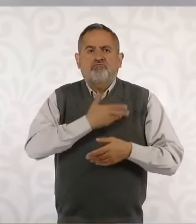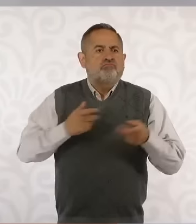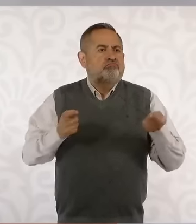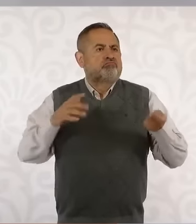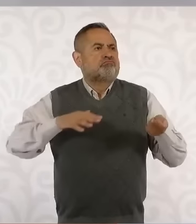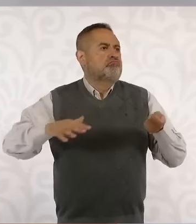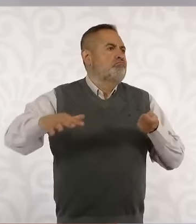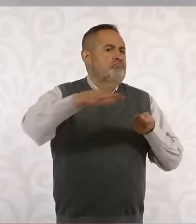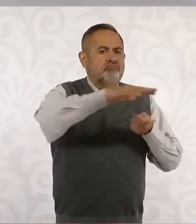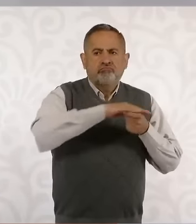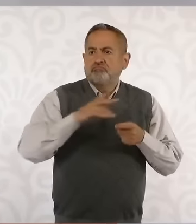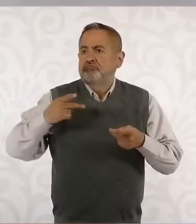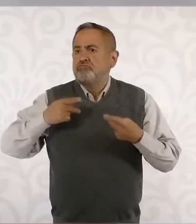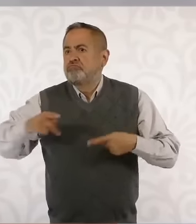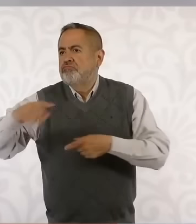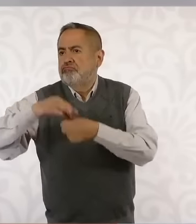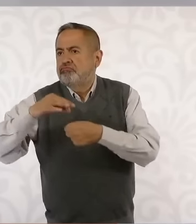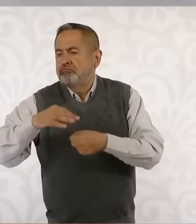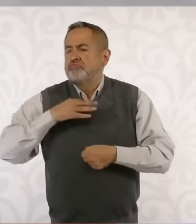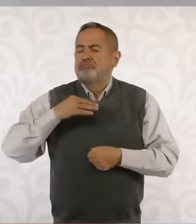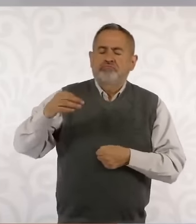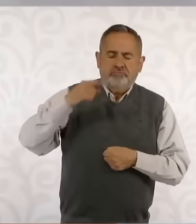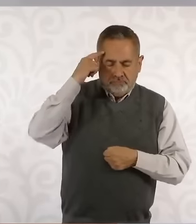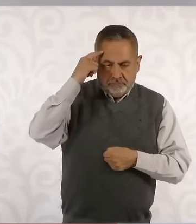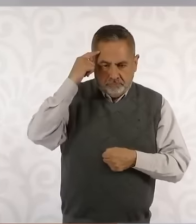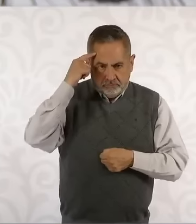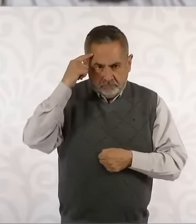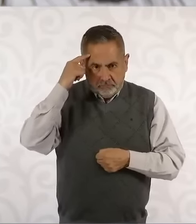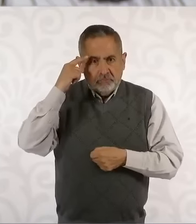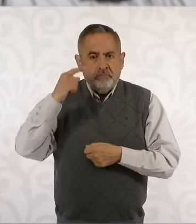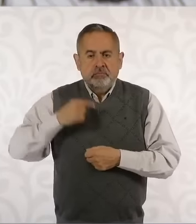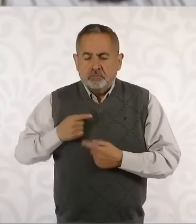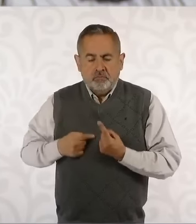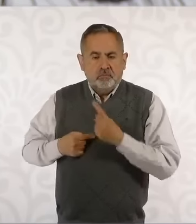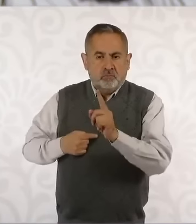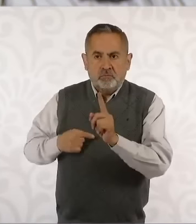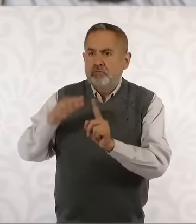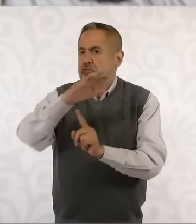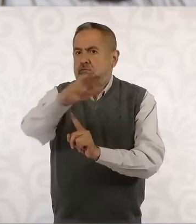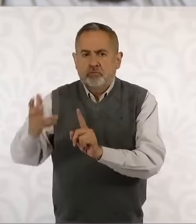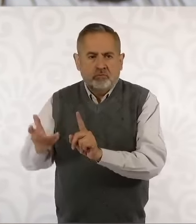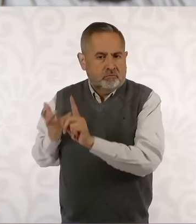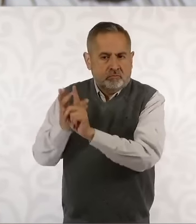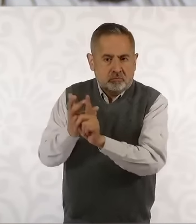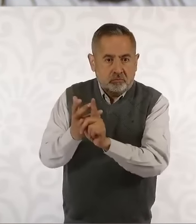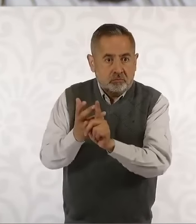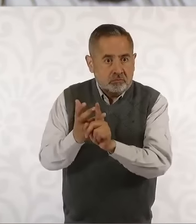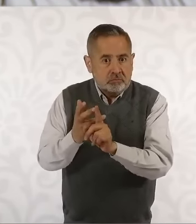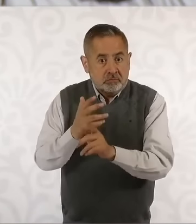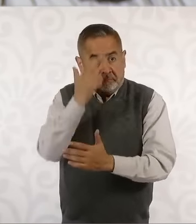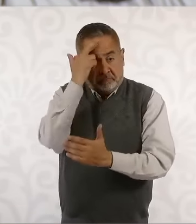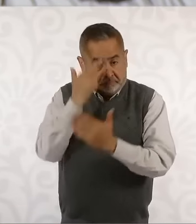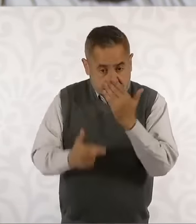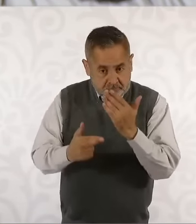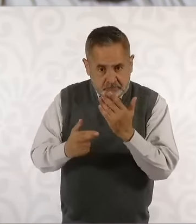por voluntad del pueblo de México, también cuando dije llegamos todas tiene que ver también con esto